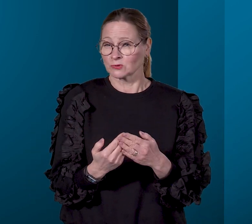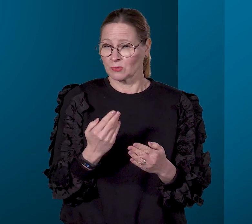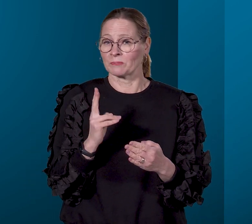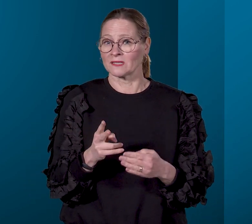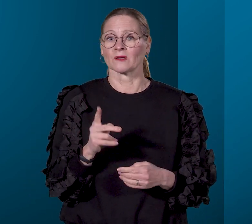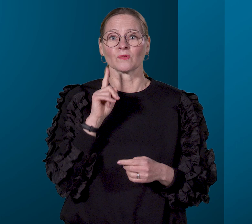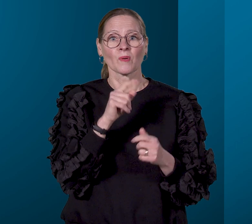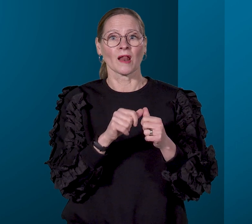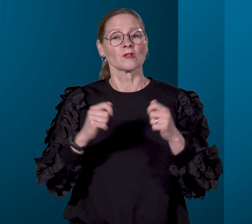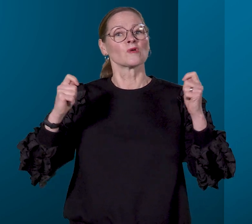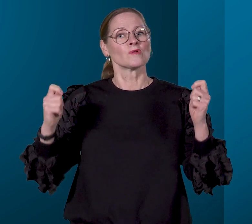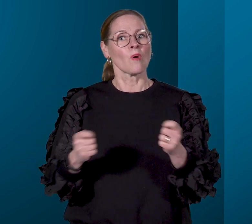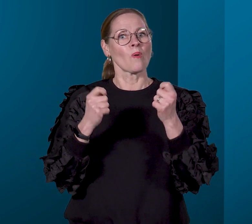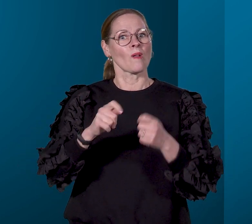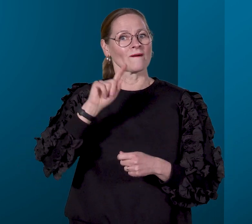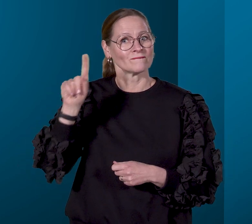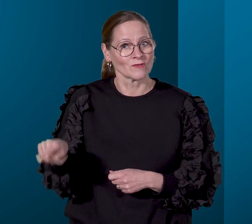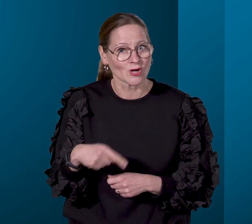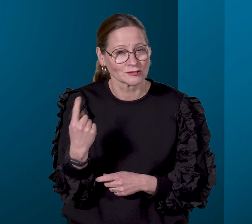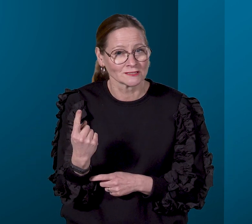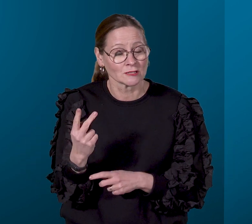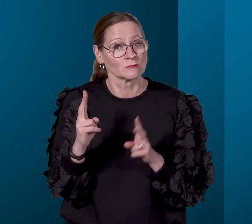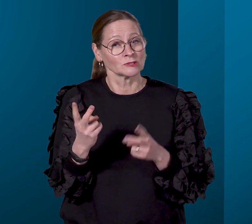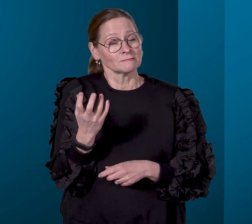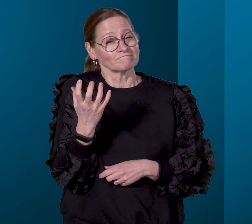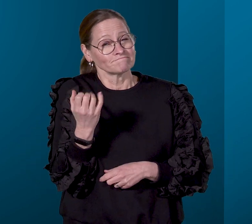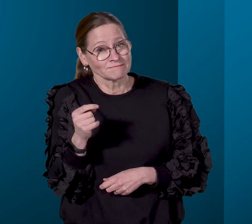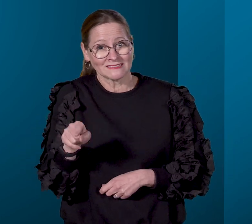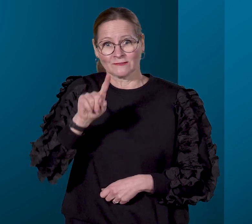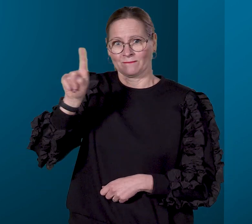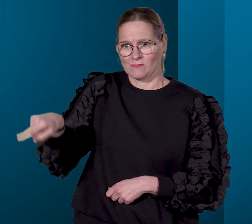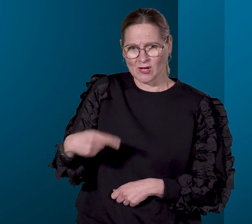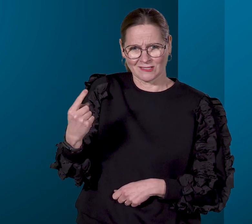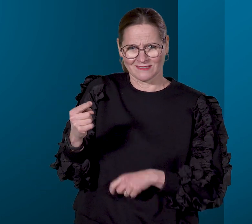sillä kyseessä on Kuurojen Liiton juhlavuosi sekä mahdollisesti myös vuosi, -